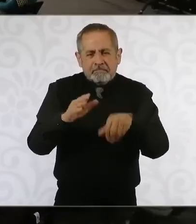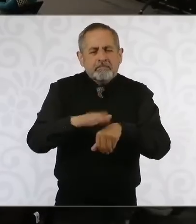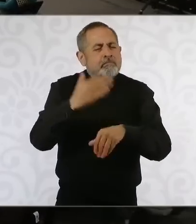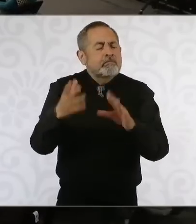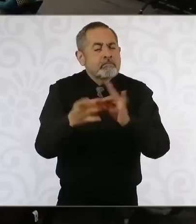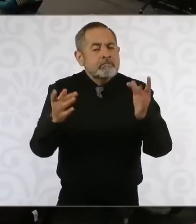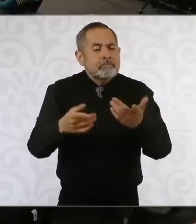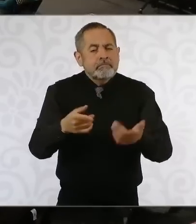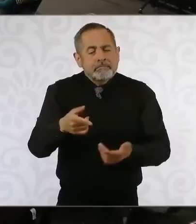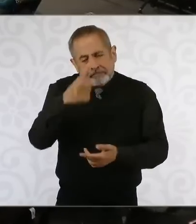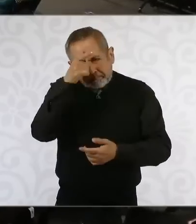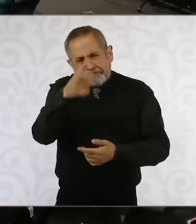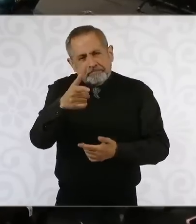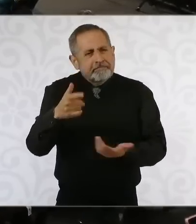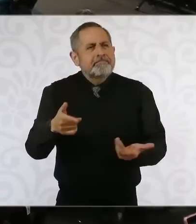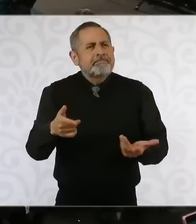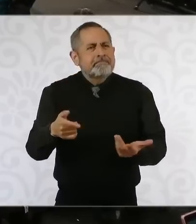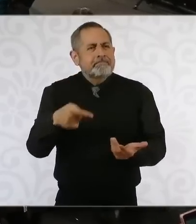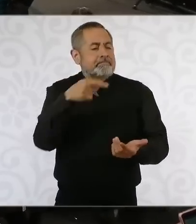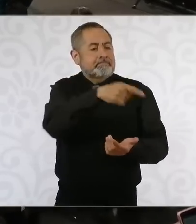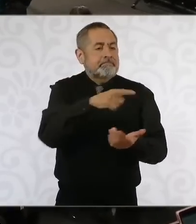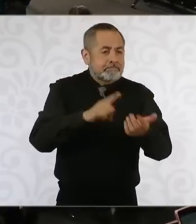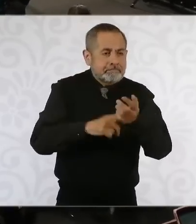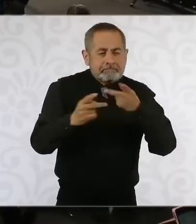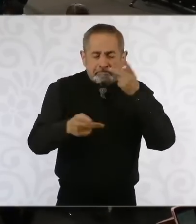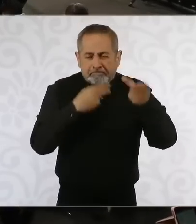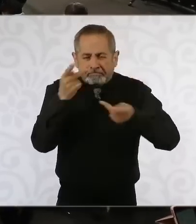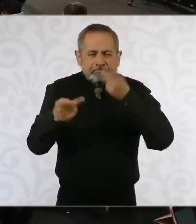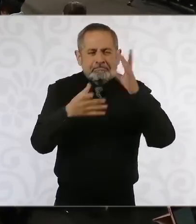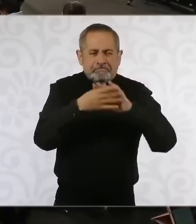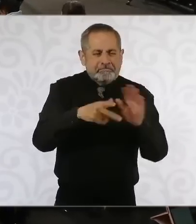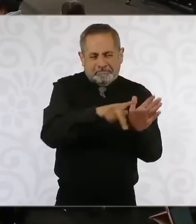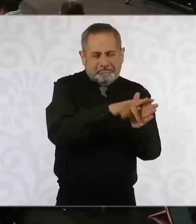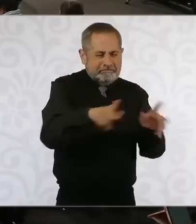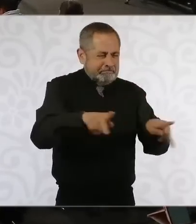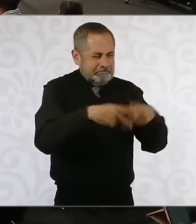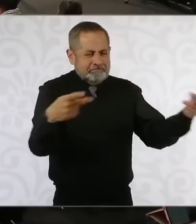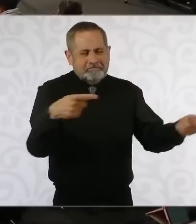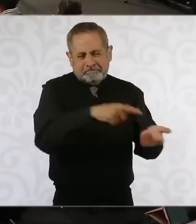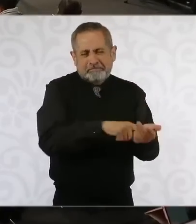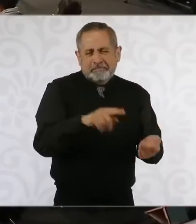que de todo lo que se se ha venido manejando en esta nota periodística habla de un cocinero que